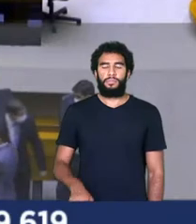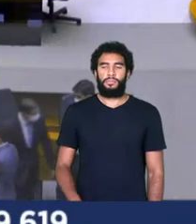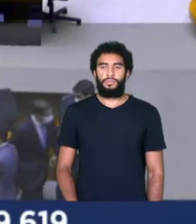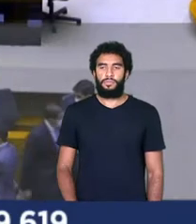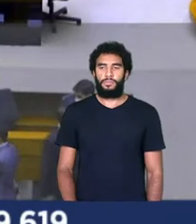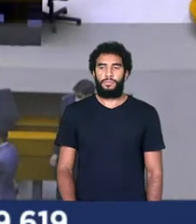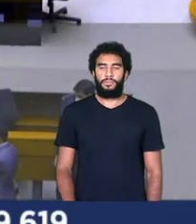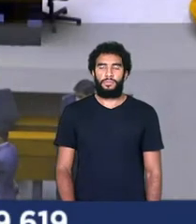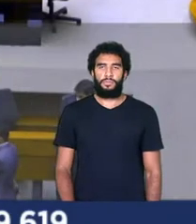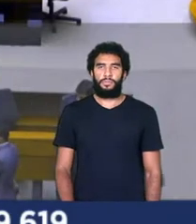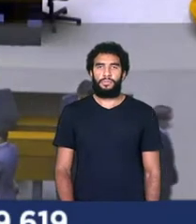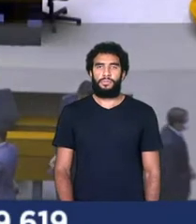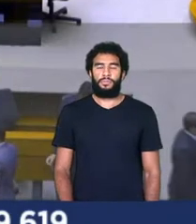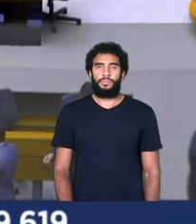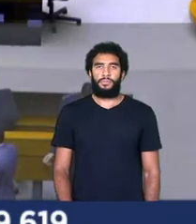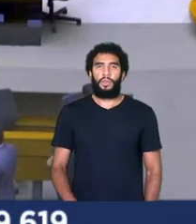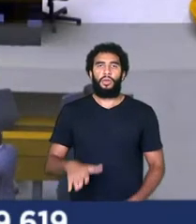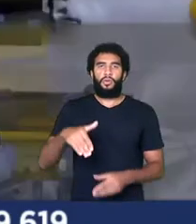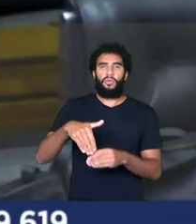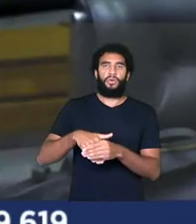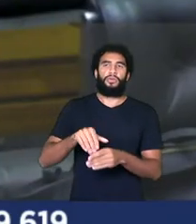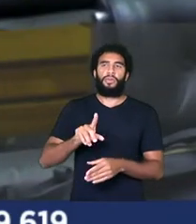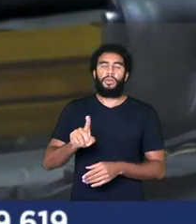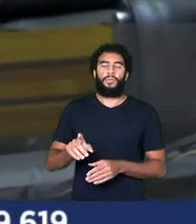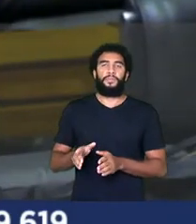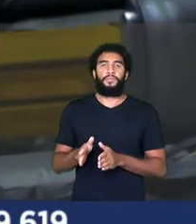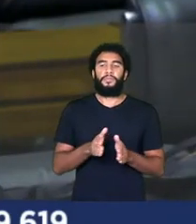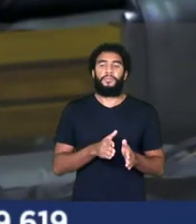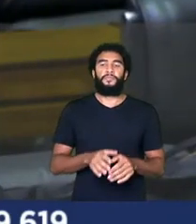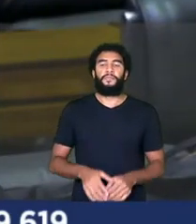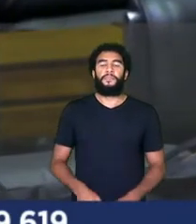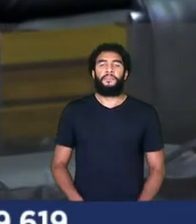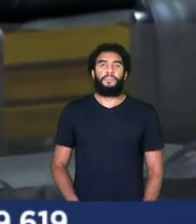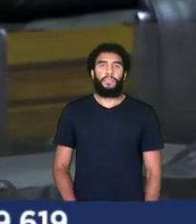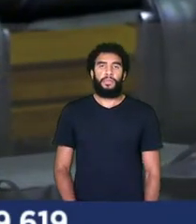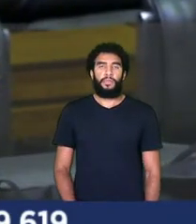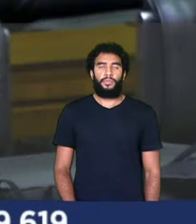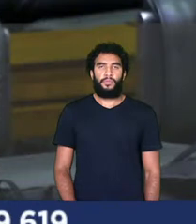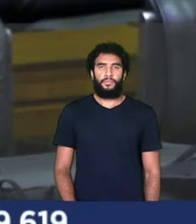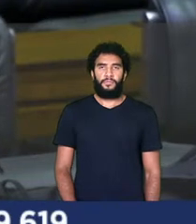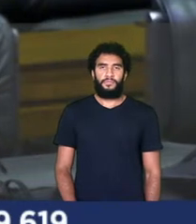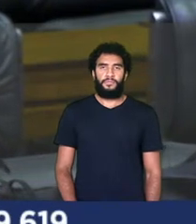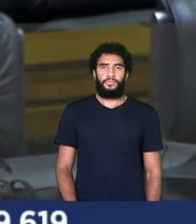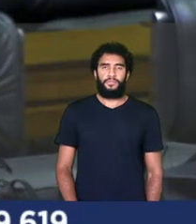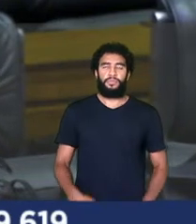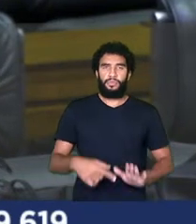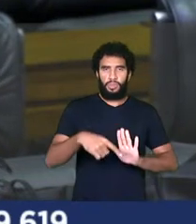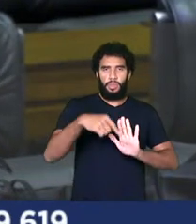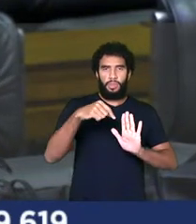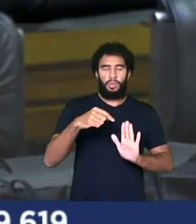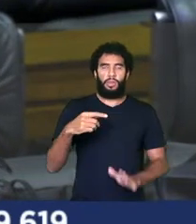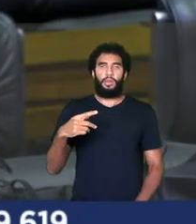FATURAMENTO TODO CONFORME... O PCDOB ENCAMINHA NÃO. [PRESIDENTE]: REDE? MINORIA? [DEPUTADA]: REDE É